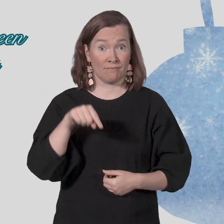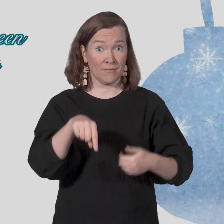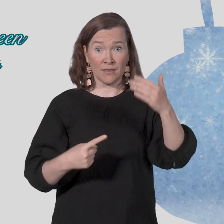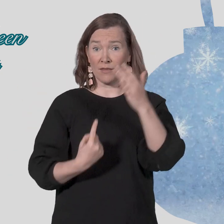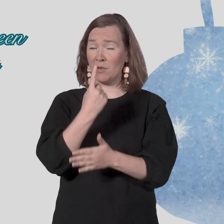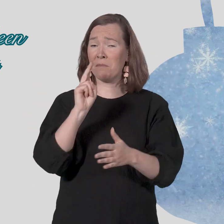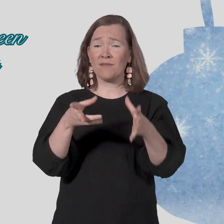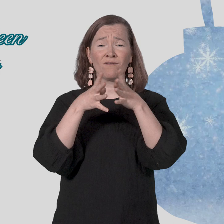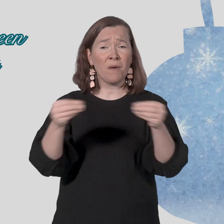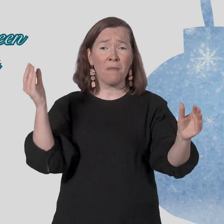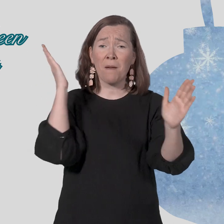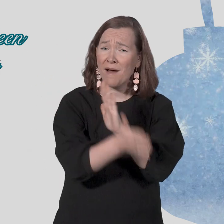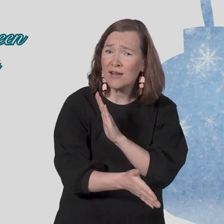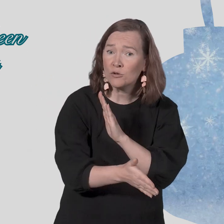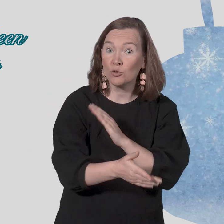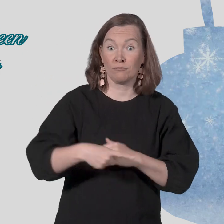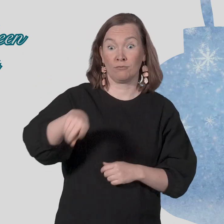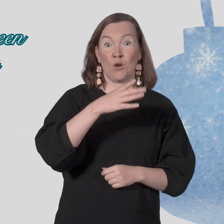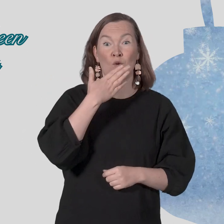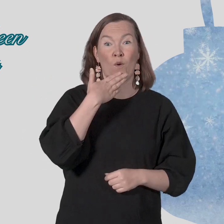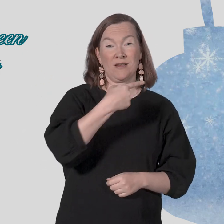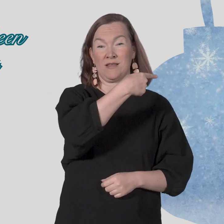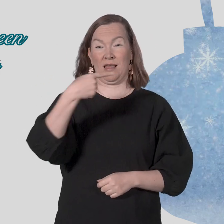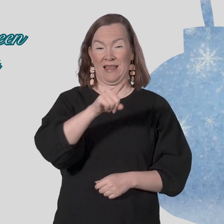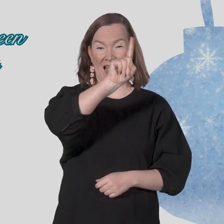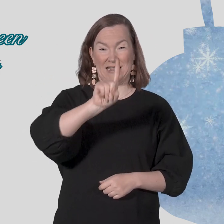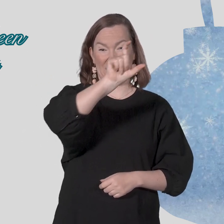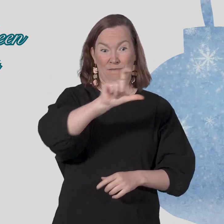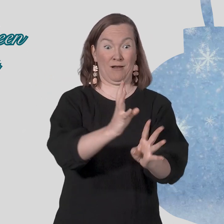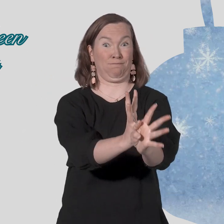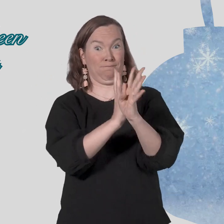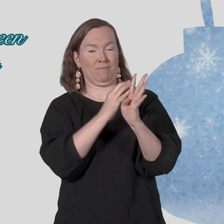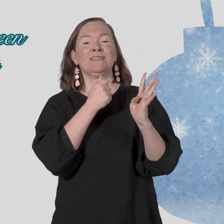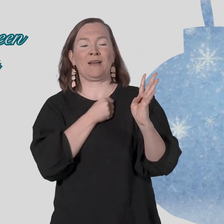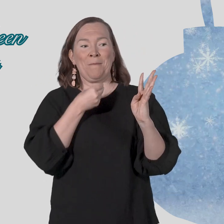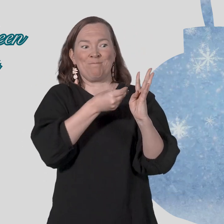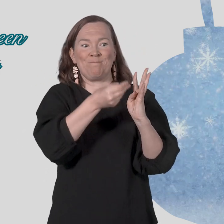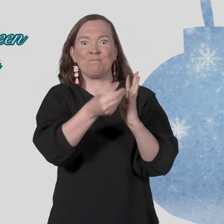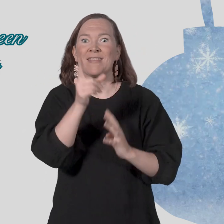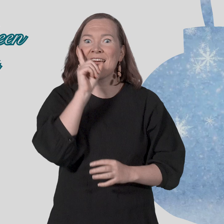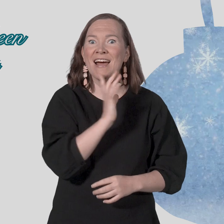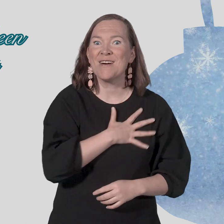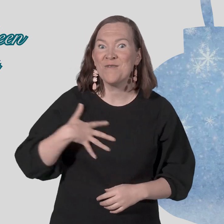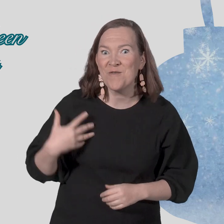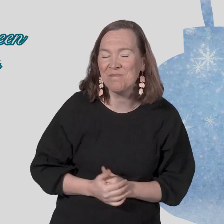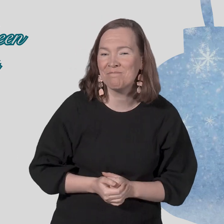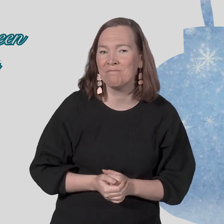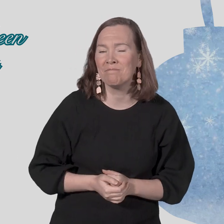Tapahtumaan on vapaa pääsy, ja herkkuja on tarjolla ensimmäiselle 100 tulijalle.